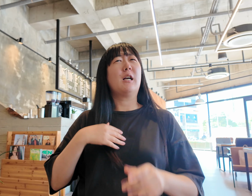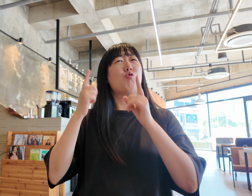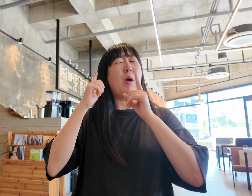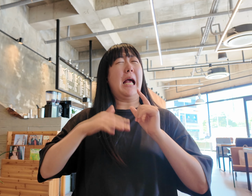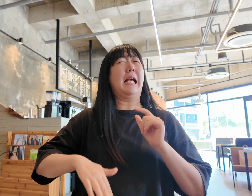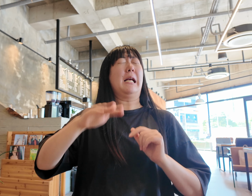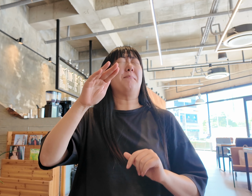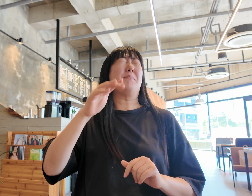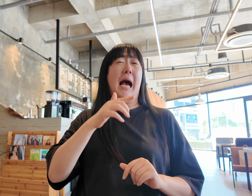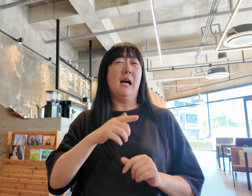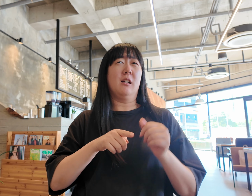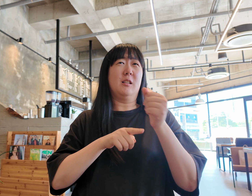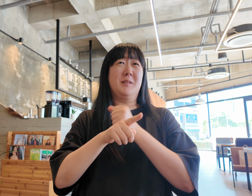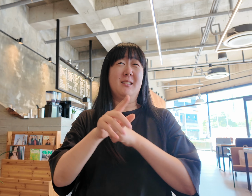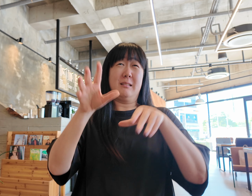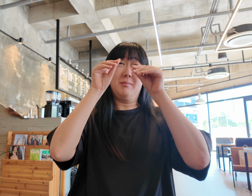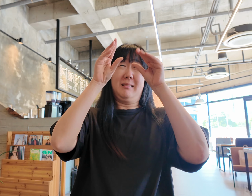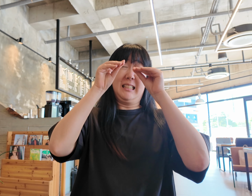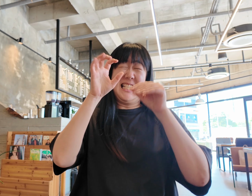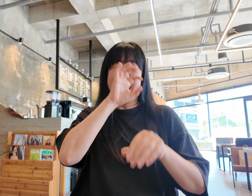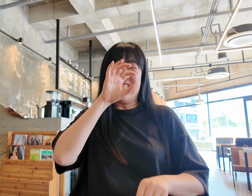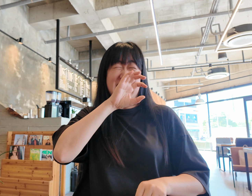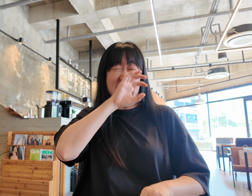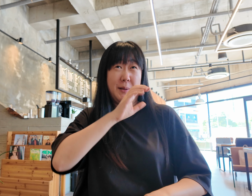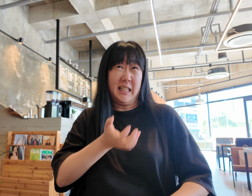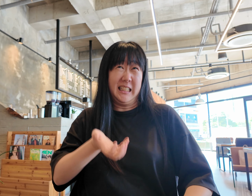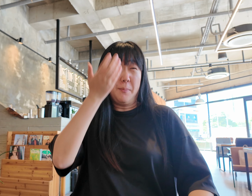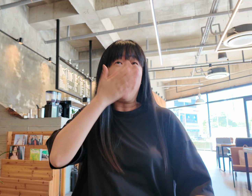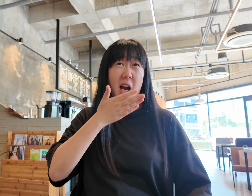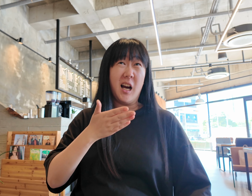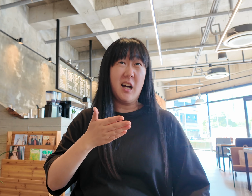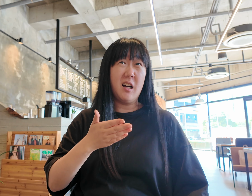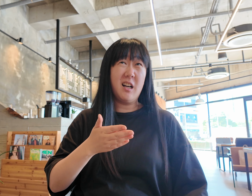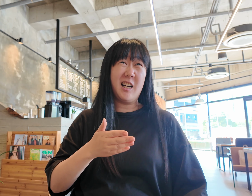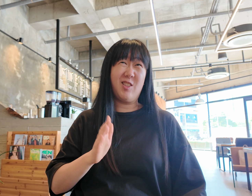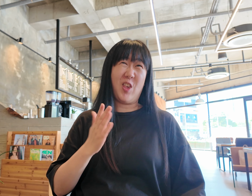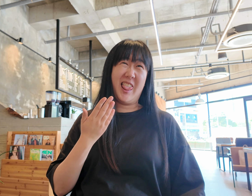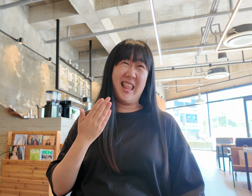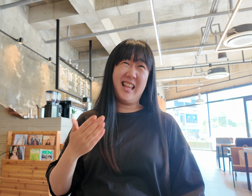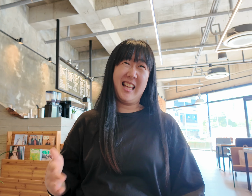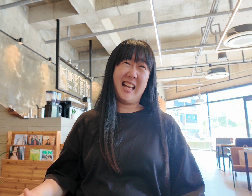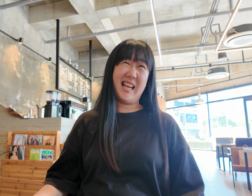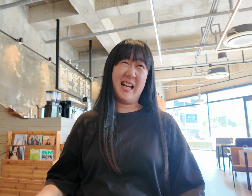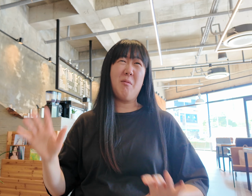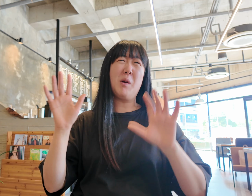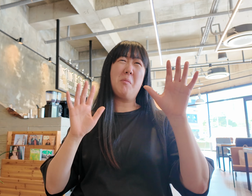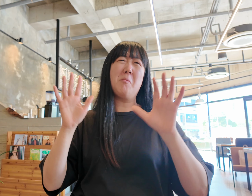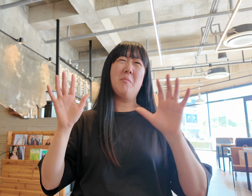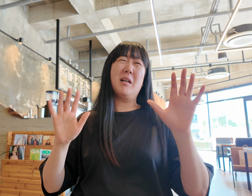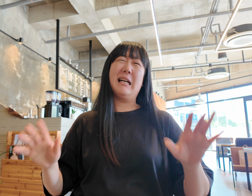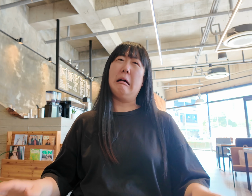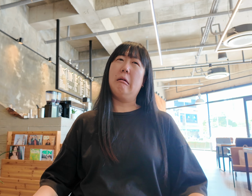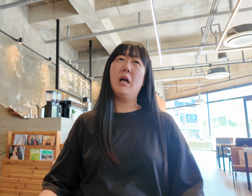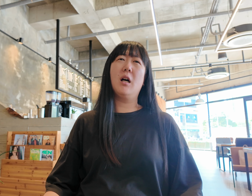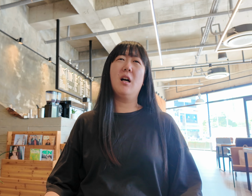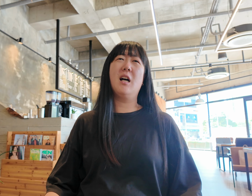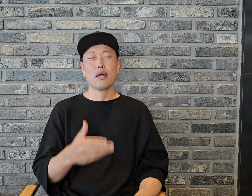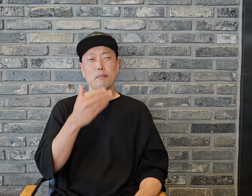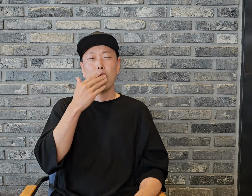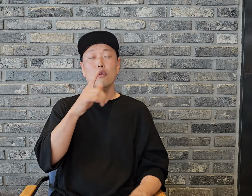구화로 쭉 커왔어도 수어를 연습하면 발전할 수 있나요? 될까? 동작 표현이 너무 어려워요 할 수 있어요